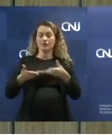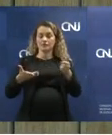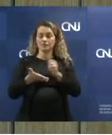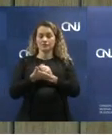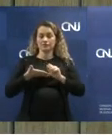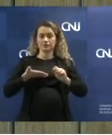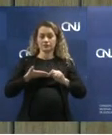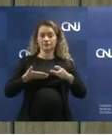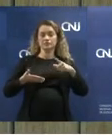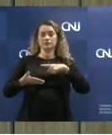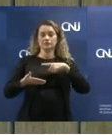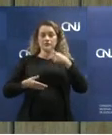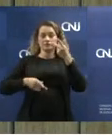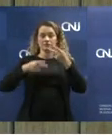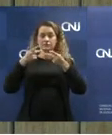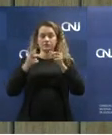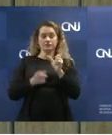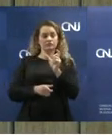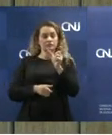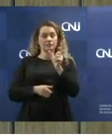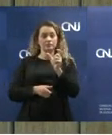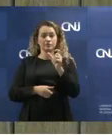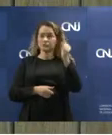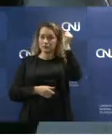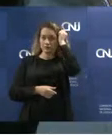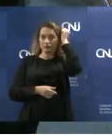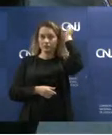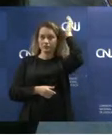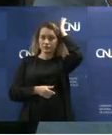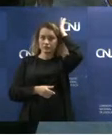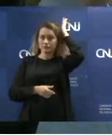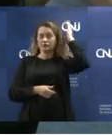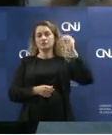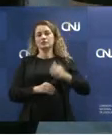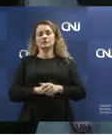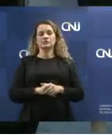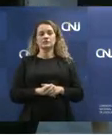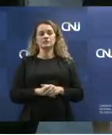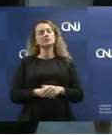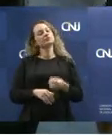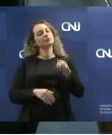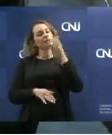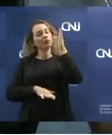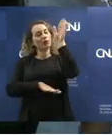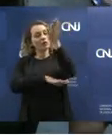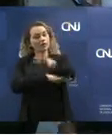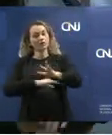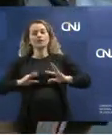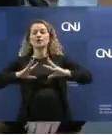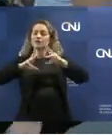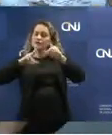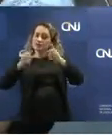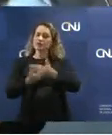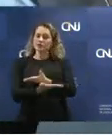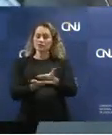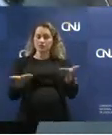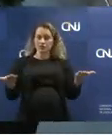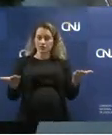o ministro Luiz Fux Muito boa tarde a todas! Muito boa tarde a todos.